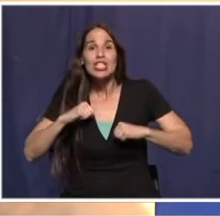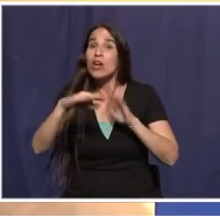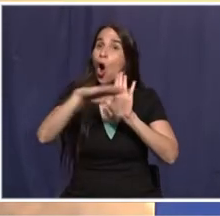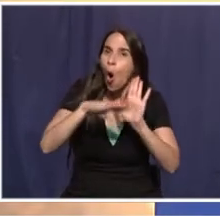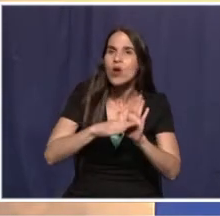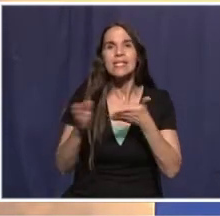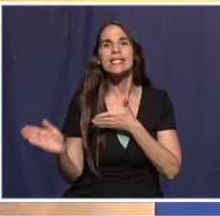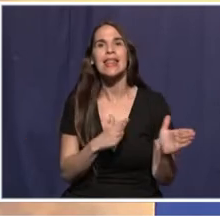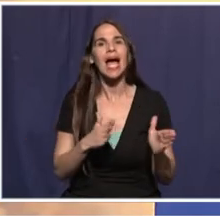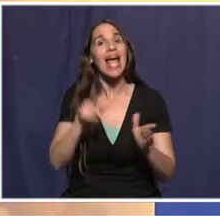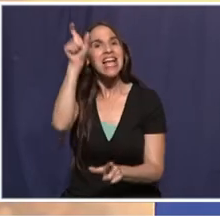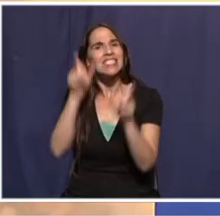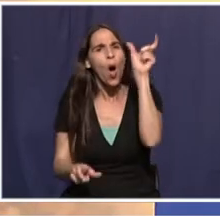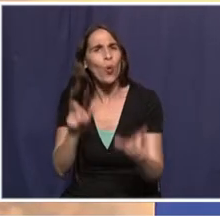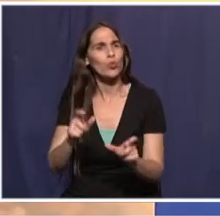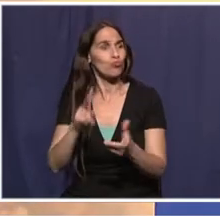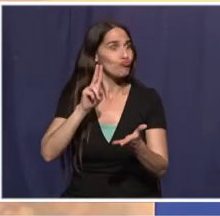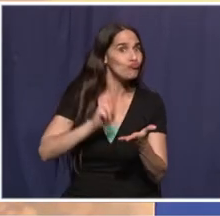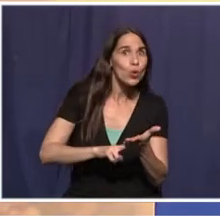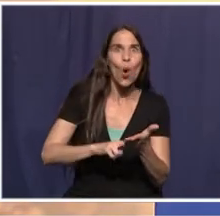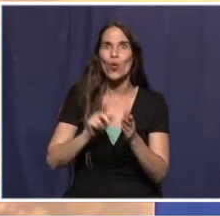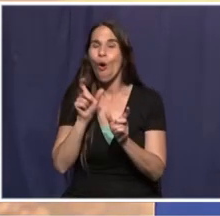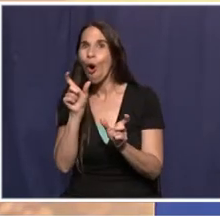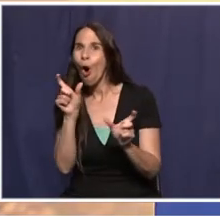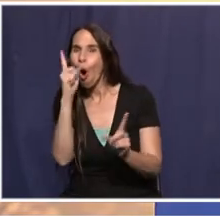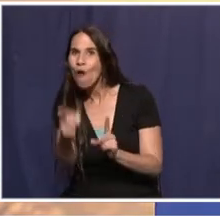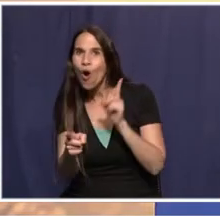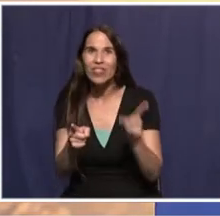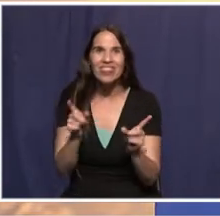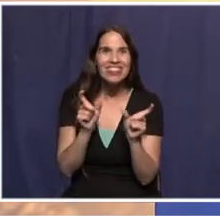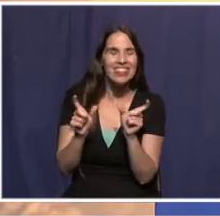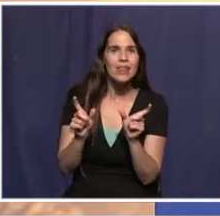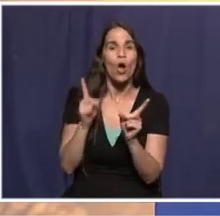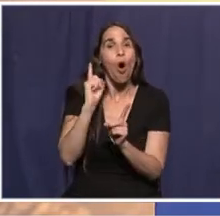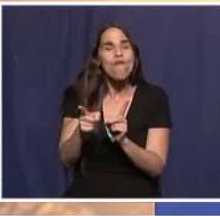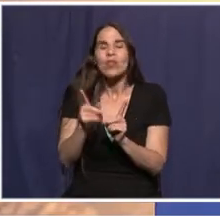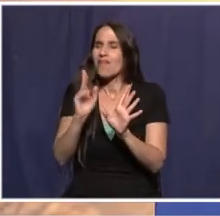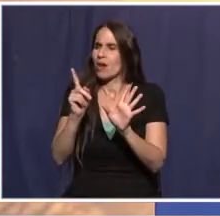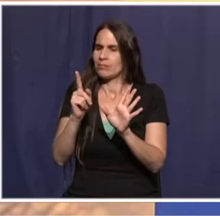אזרחות, חובות, זכויות. مواطنة، واجبات، حقوق. נוצר בישראל שיח לפיו نما في اسرائيل خطاب يعكس מי שבעד חיים משותפים ליהודים וערבים, أن من مع الحياة المشتركة بين اليهود والعرب،